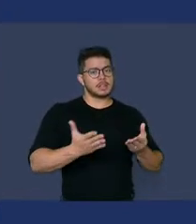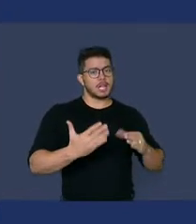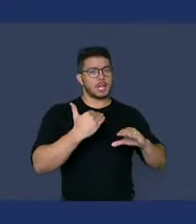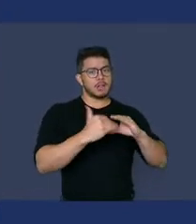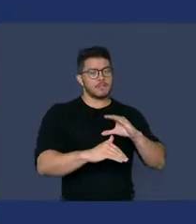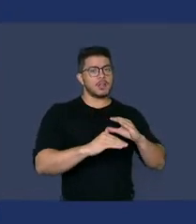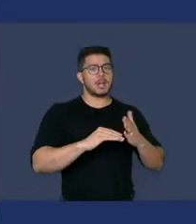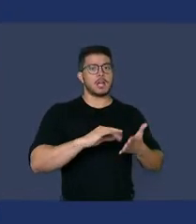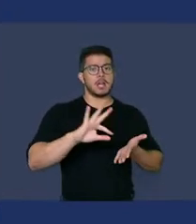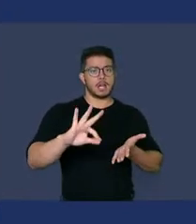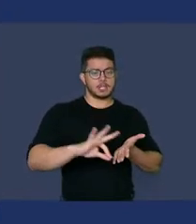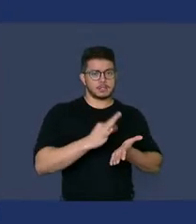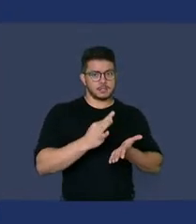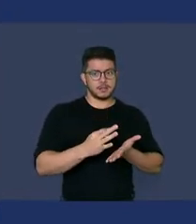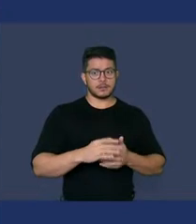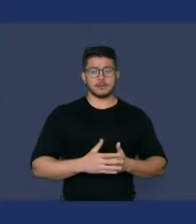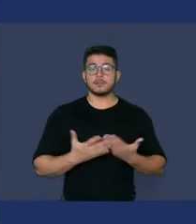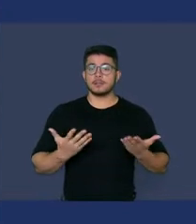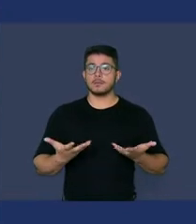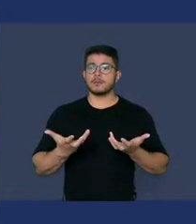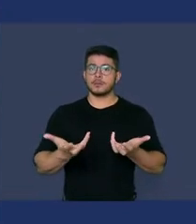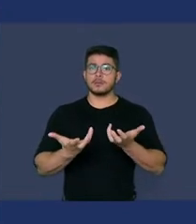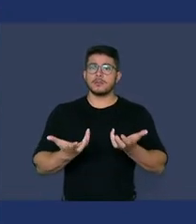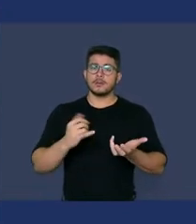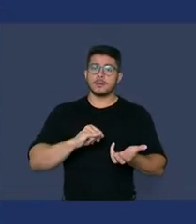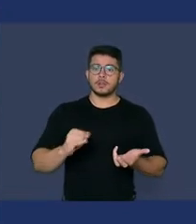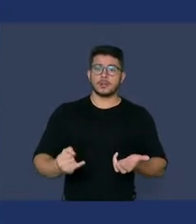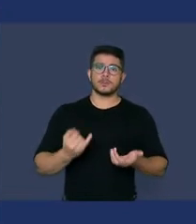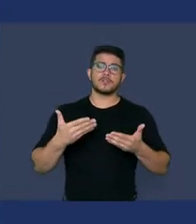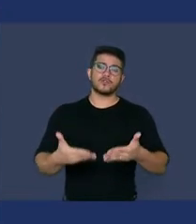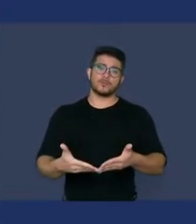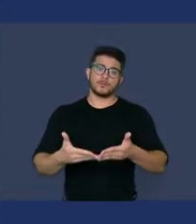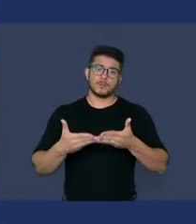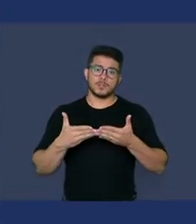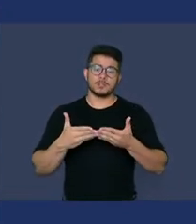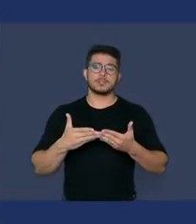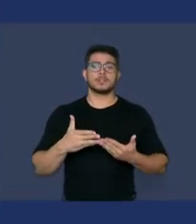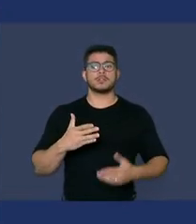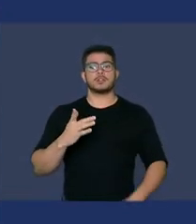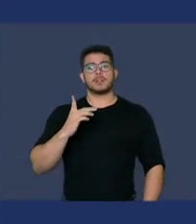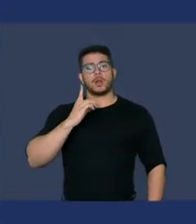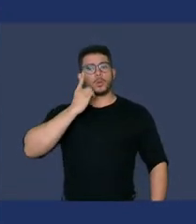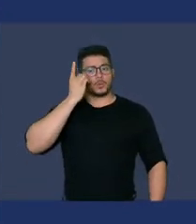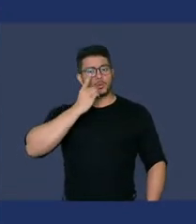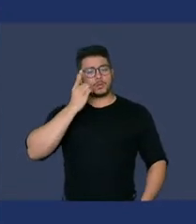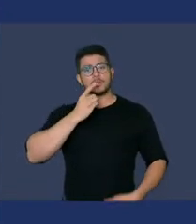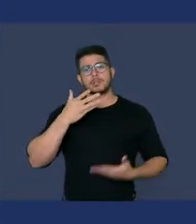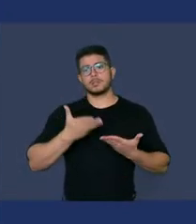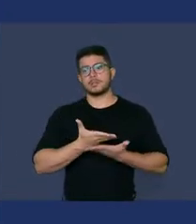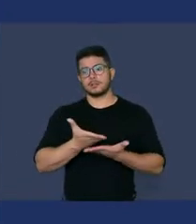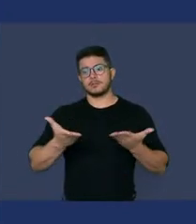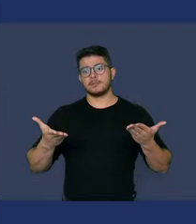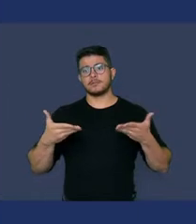CULTURA. VOSSA ASSESSORIA, ACHAR QUE EU ESTOU FALANDO ESSA ALTERAÇÃO, SUPRESSÃO. EU GOSTARIA DE FAZER APELO,